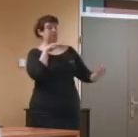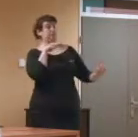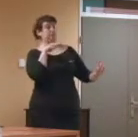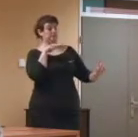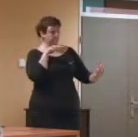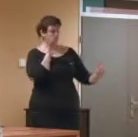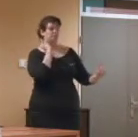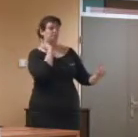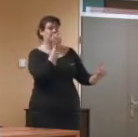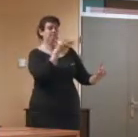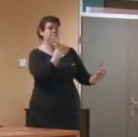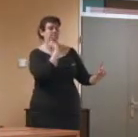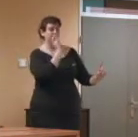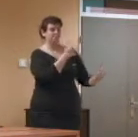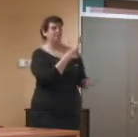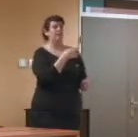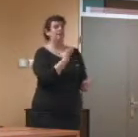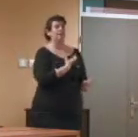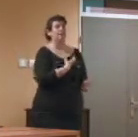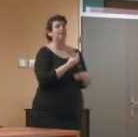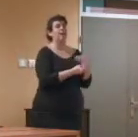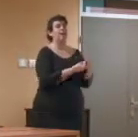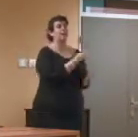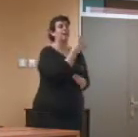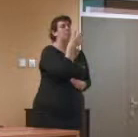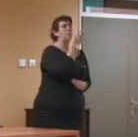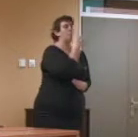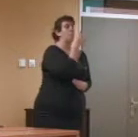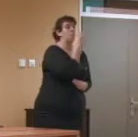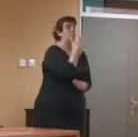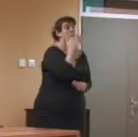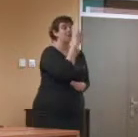la visión que tuvo Rita Barberá en aquel momento, como Zaplana jugó sus cartas